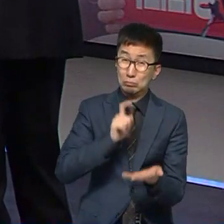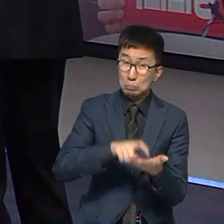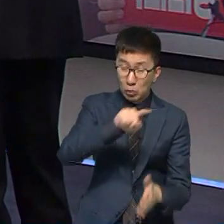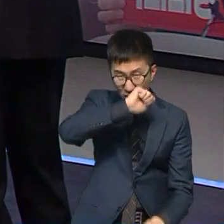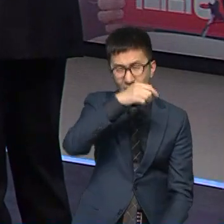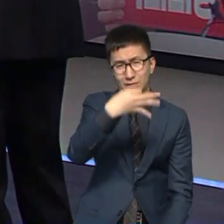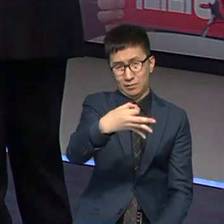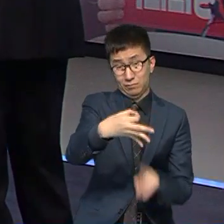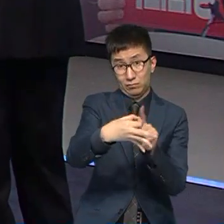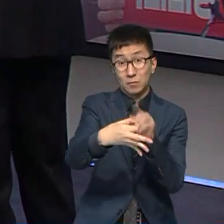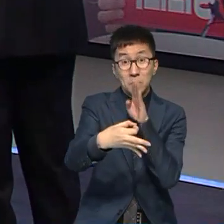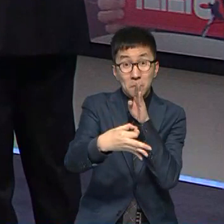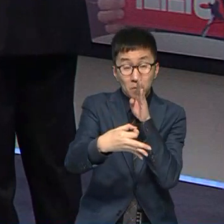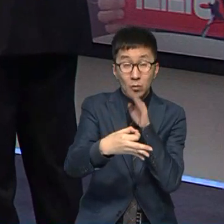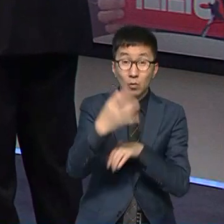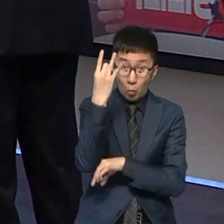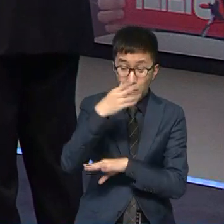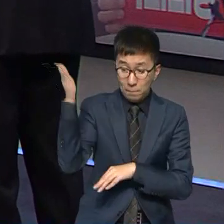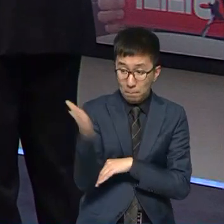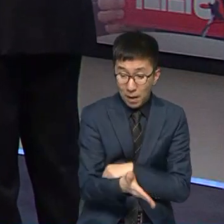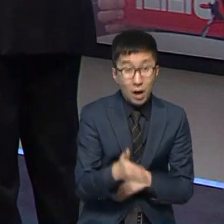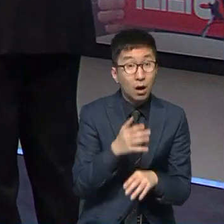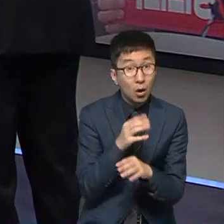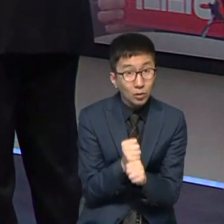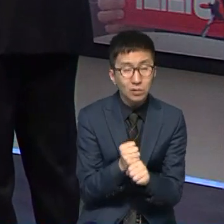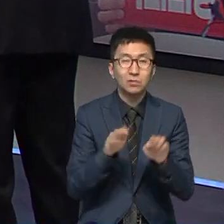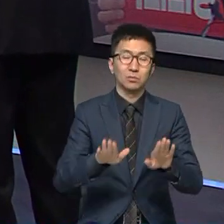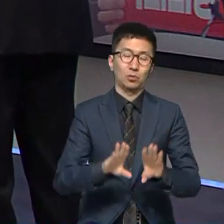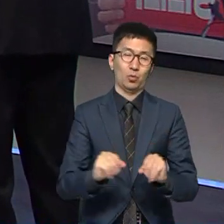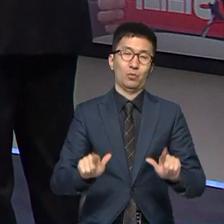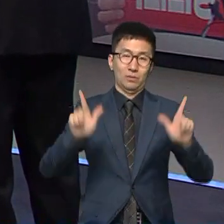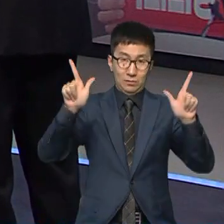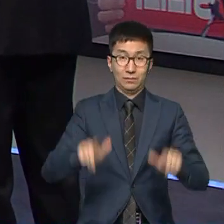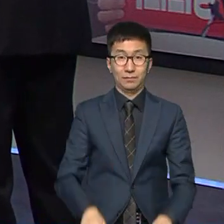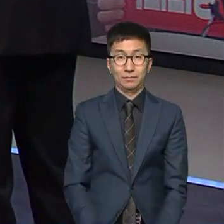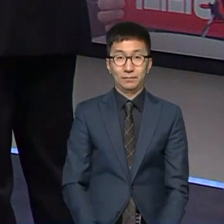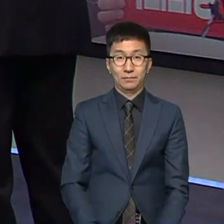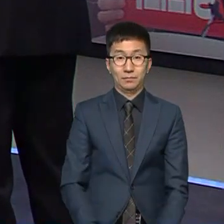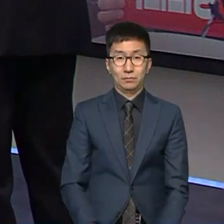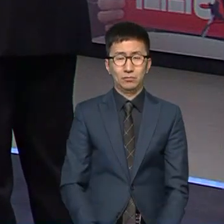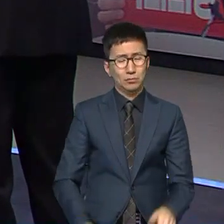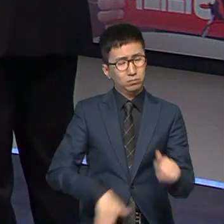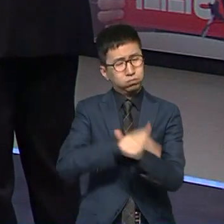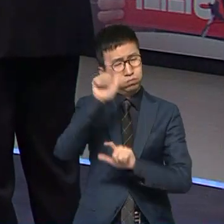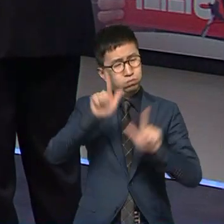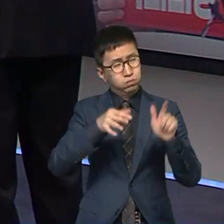이번 주 토요일이 법정 처리 시한인데 지금 분위기라면 이게 시한 내 처리가 가능할까요.